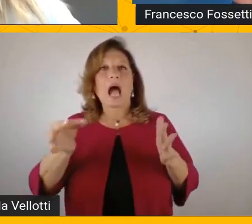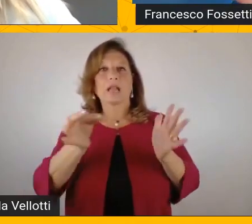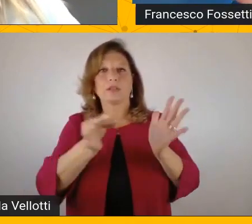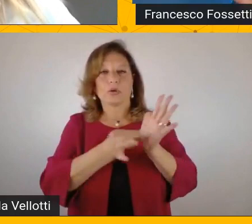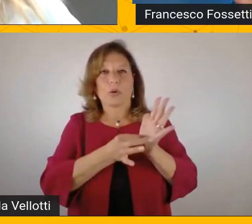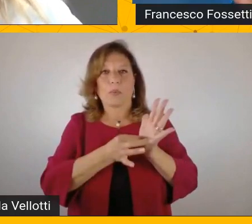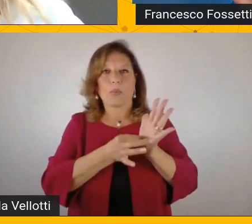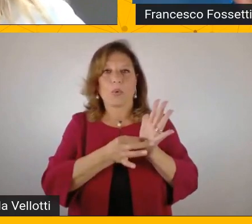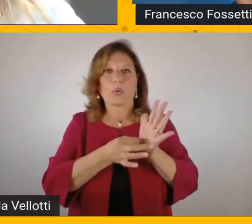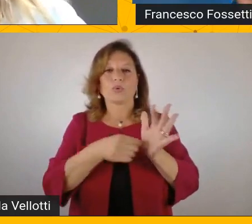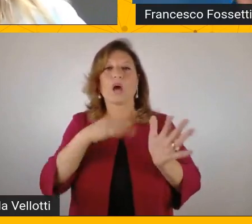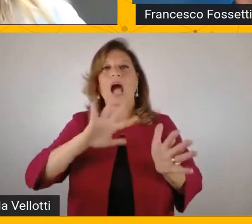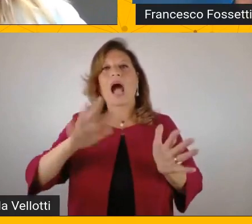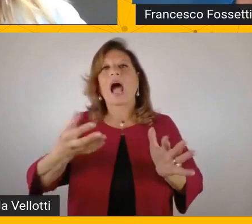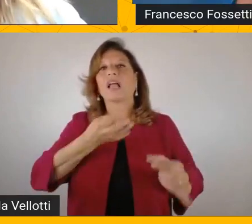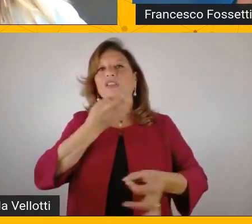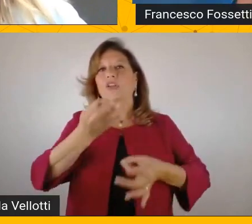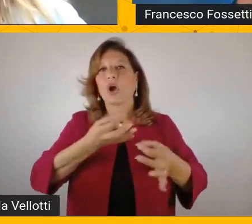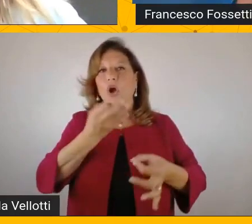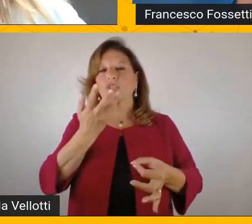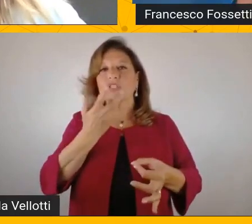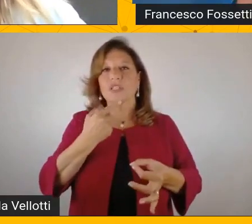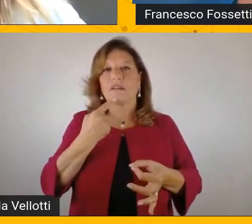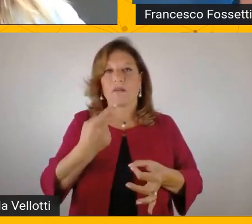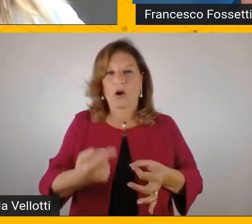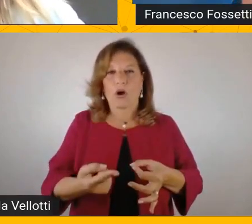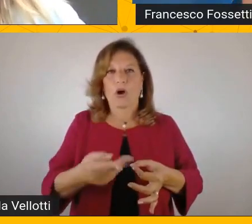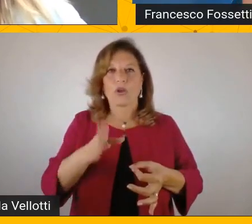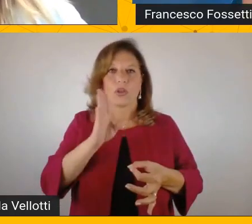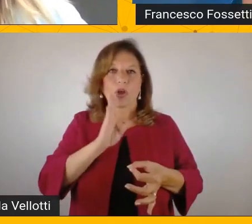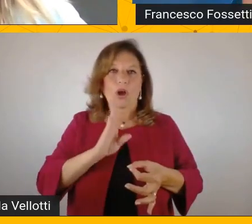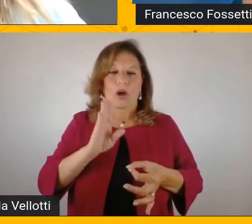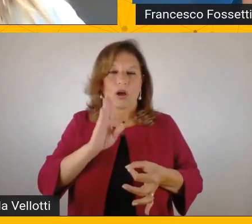degli elementi eh un altro dei